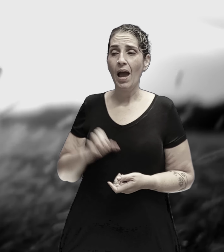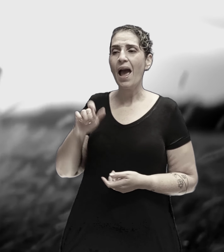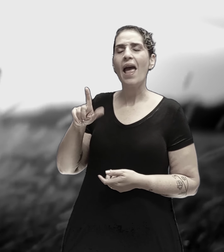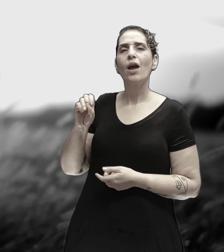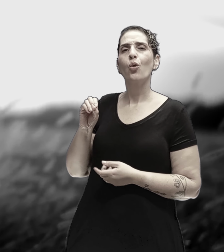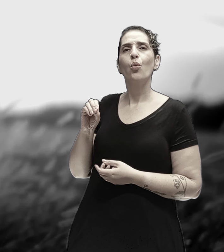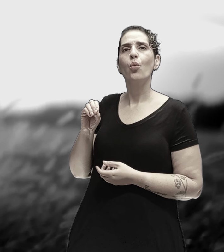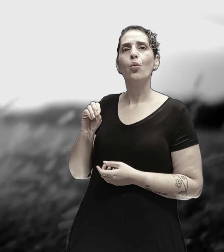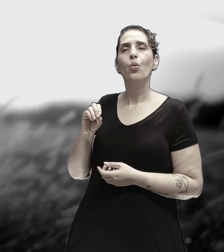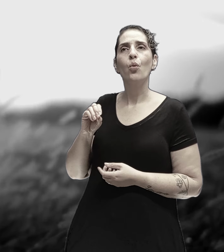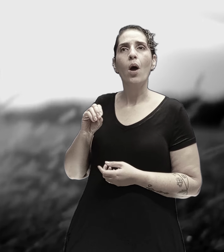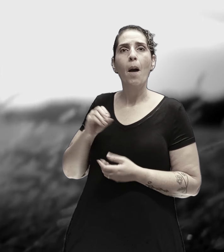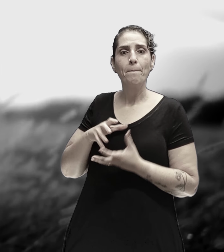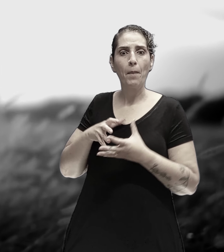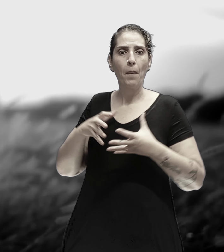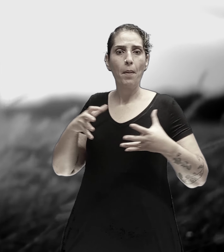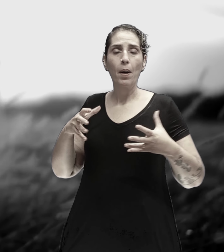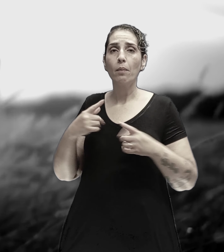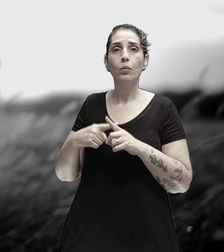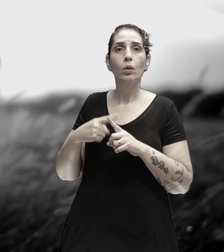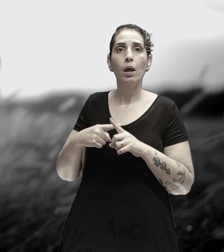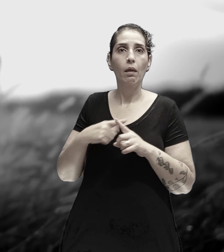Ele se alimenta de identificações.